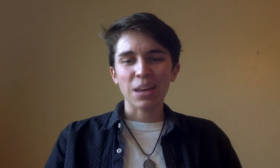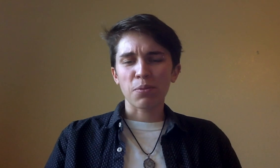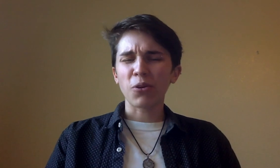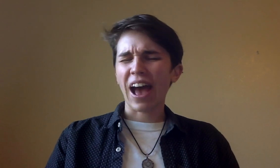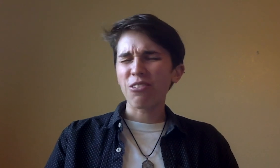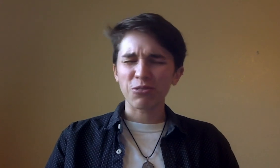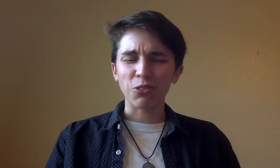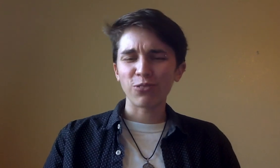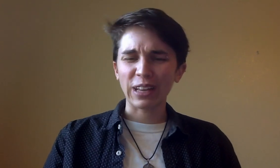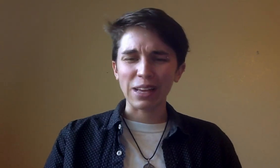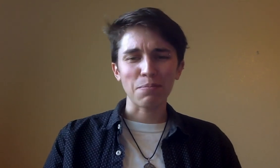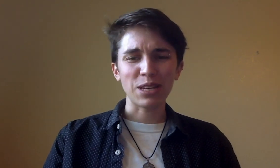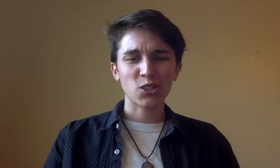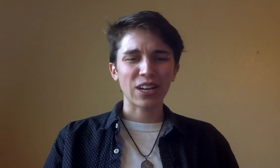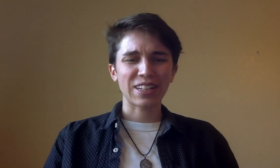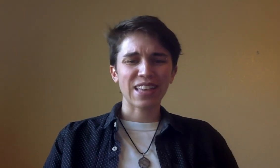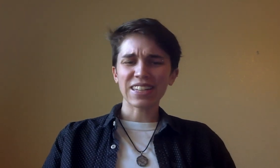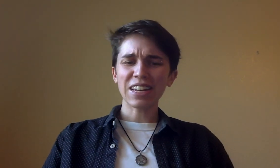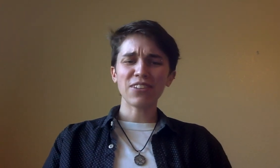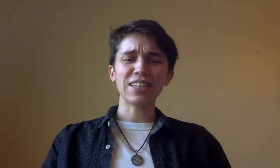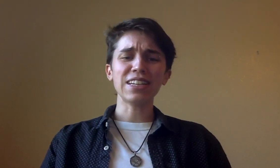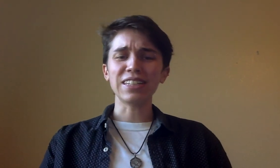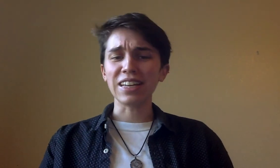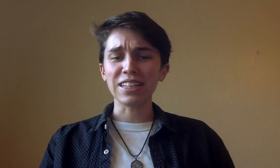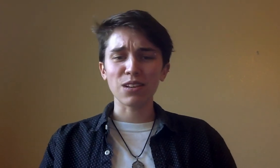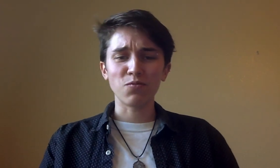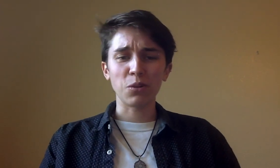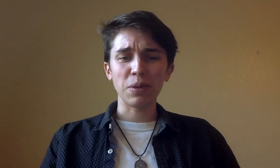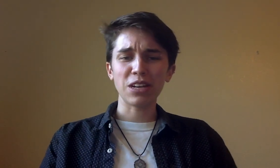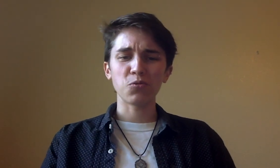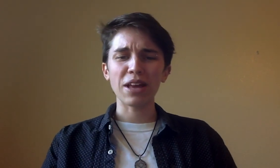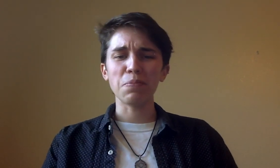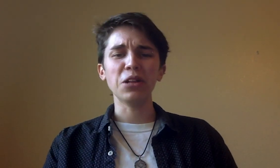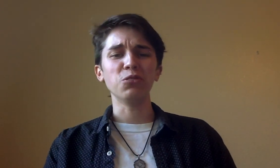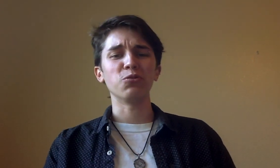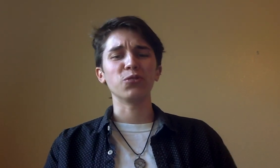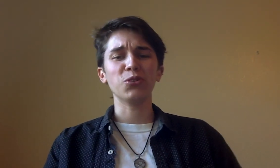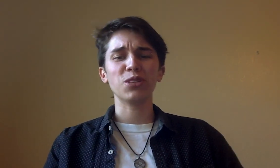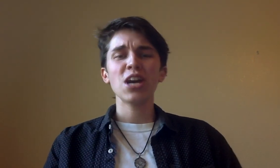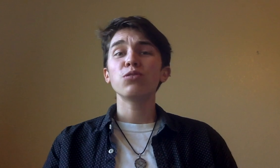que salgan de la puta matriz, que ni siquiera necesiten tomar alguna píldora roja prohibida,